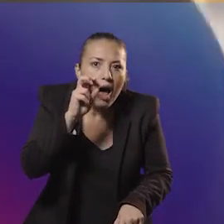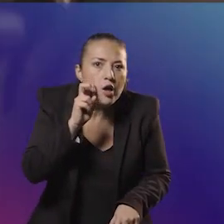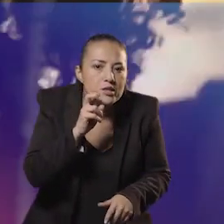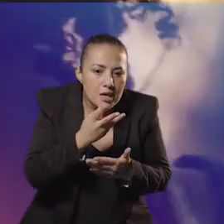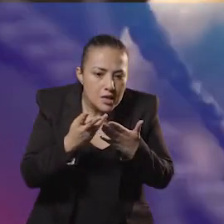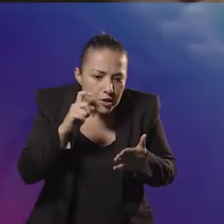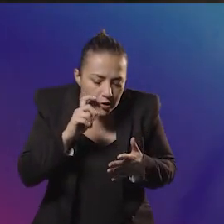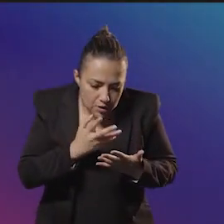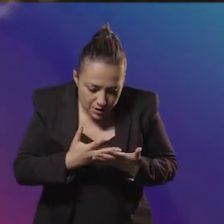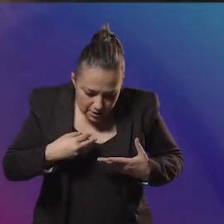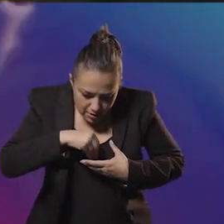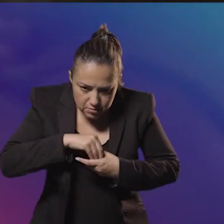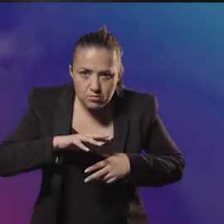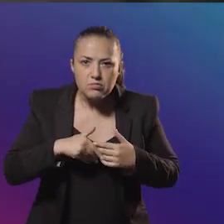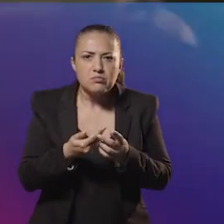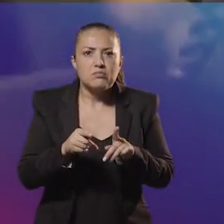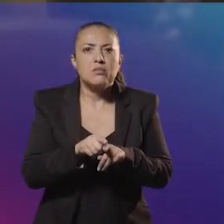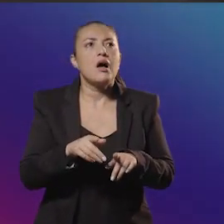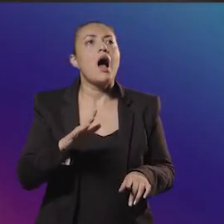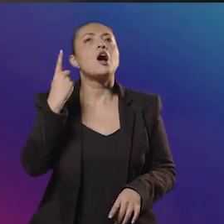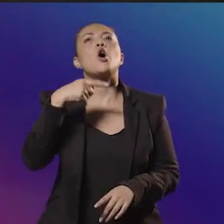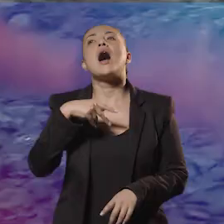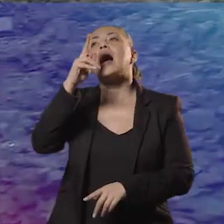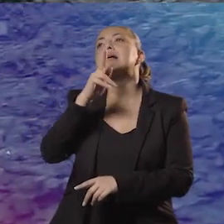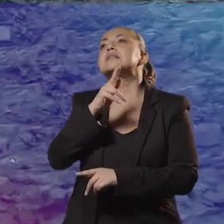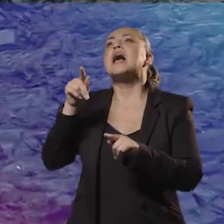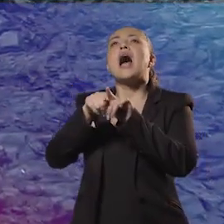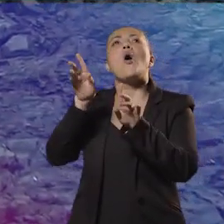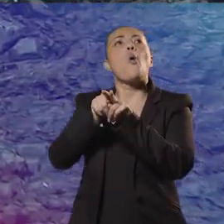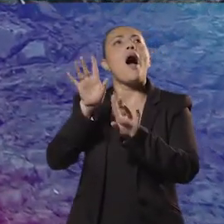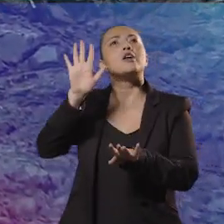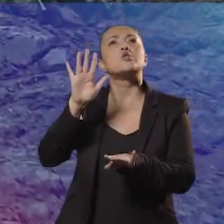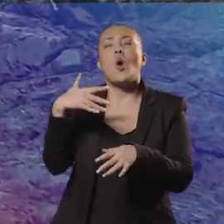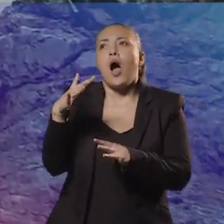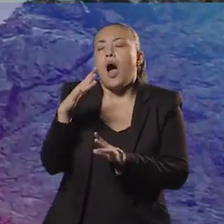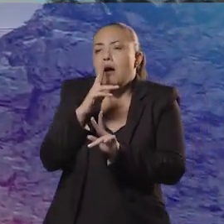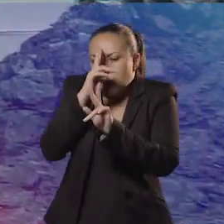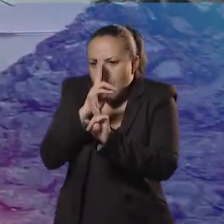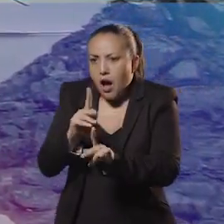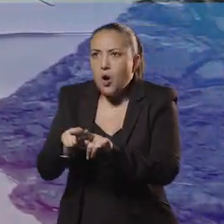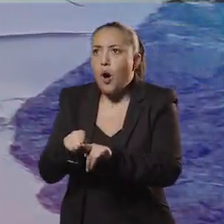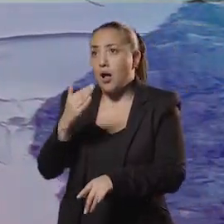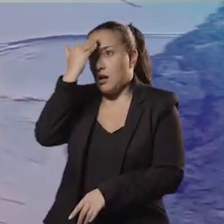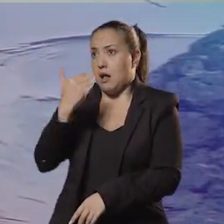no significa me echo la bendición católica o lo que sea,